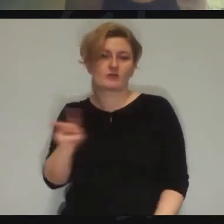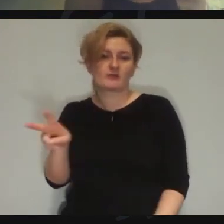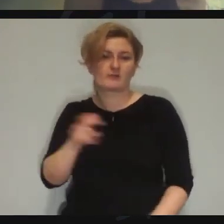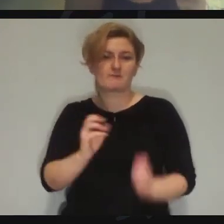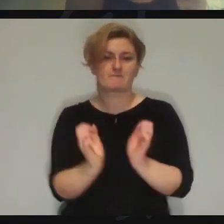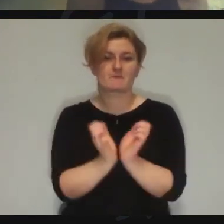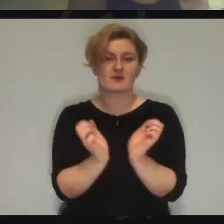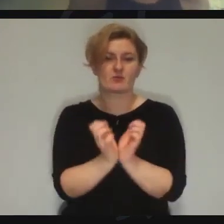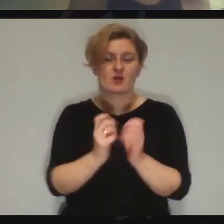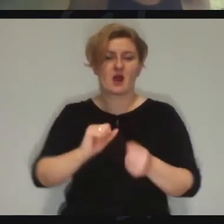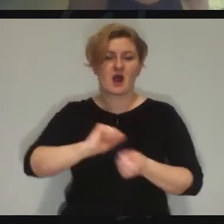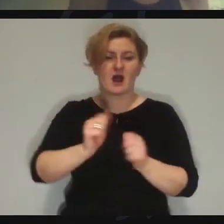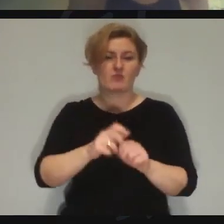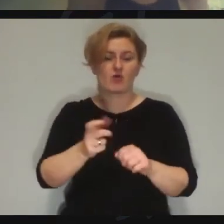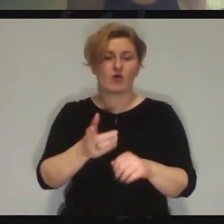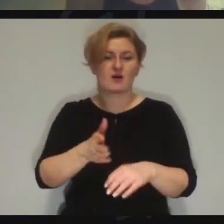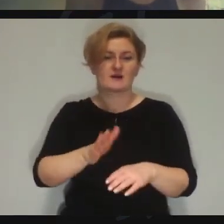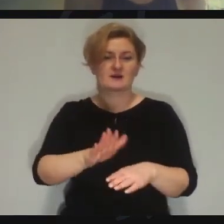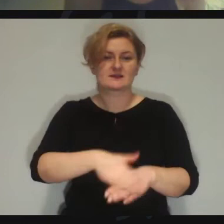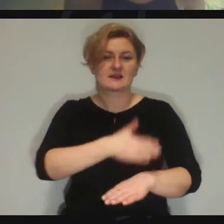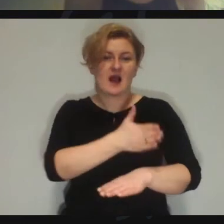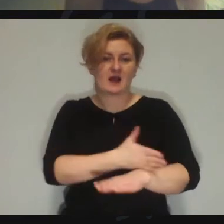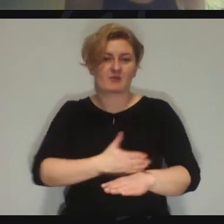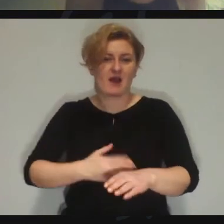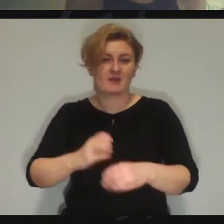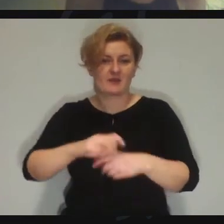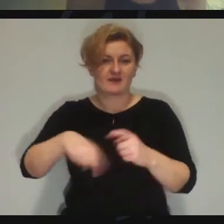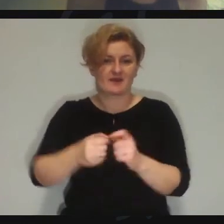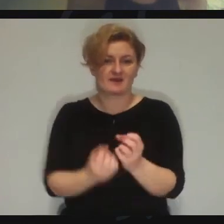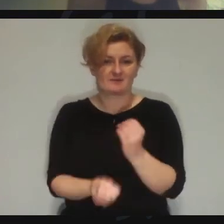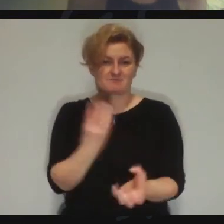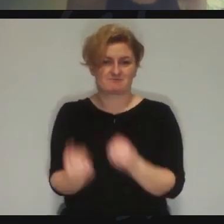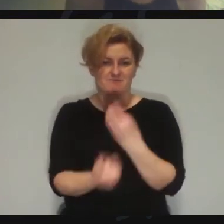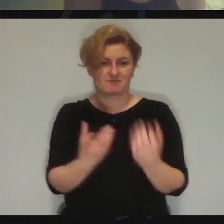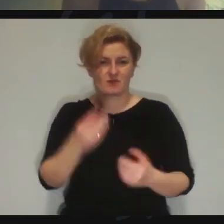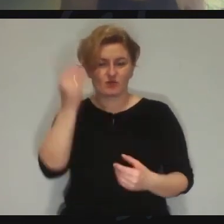Nawet zwiniętymi skarpetkami uczą się żonglować.